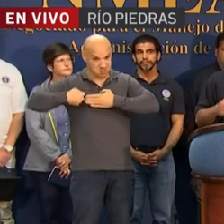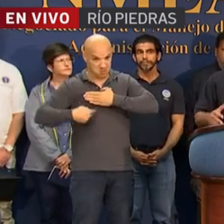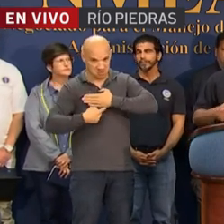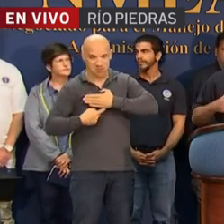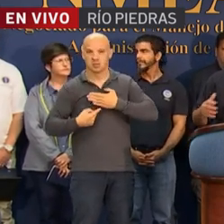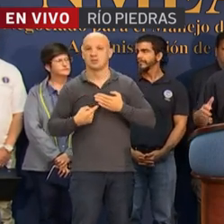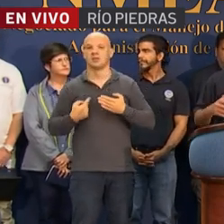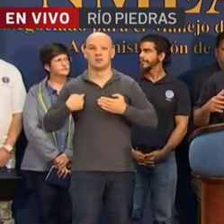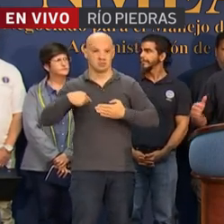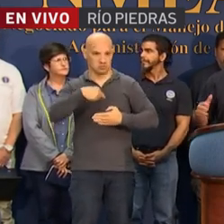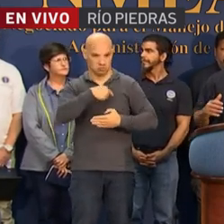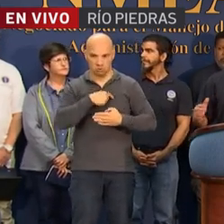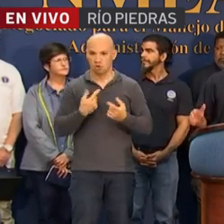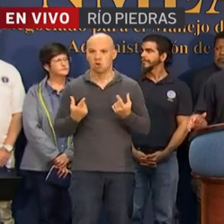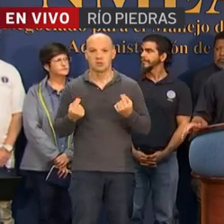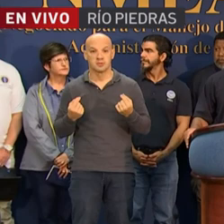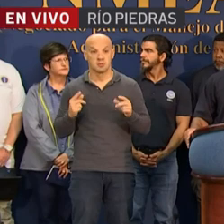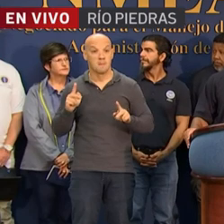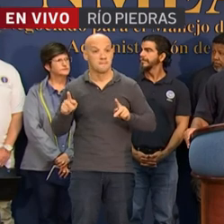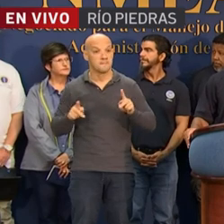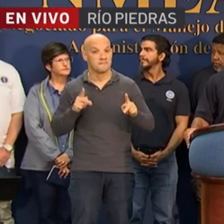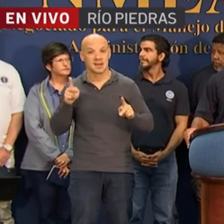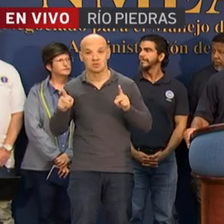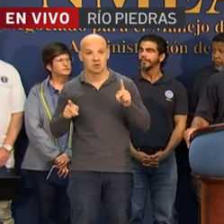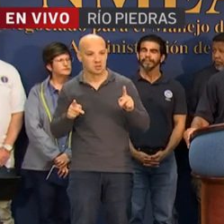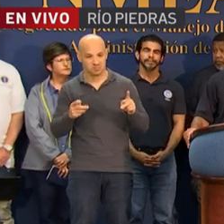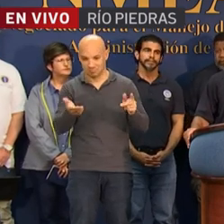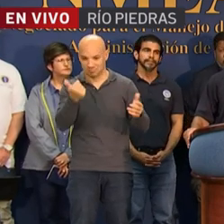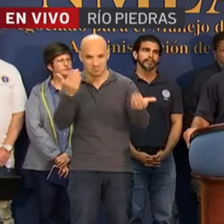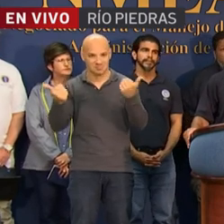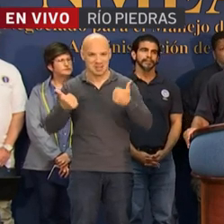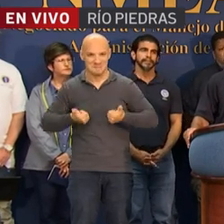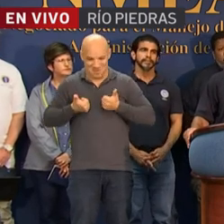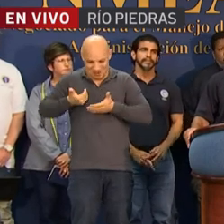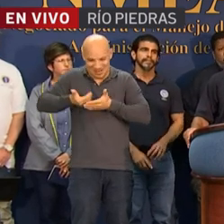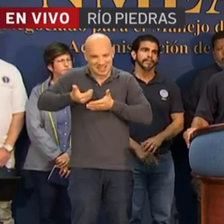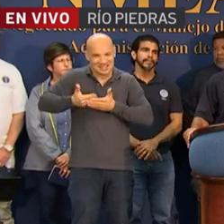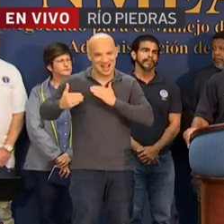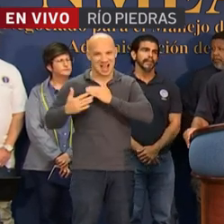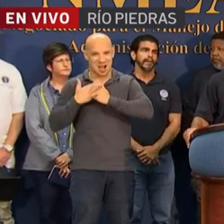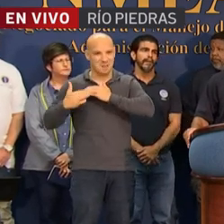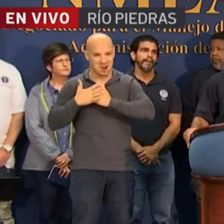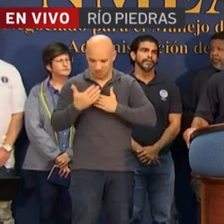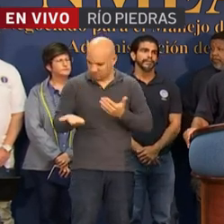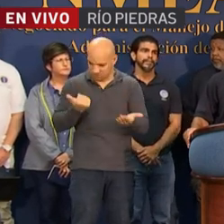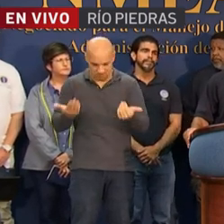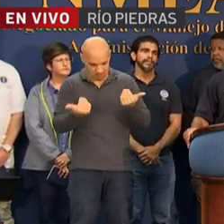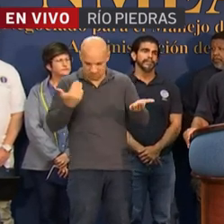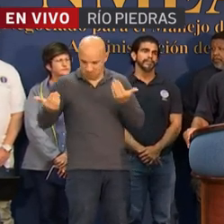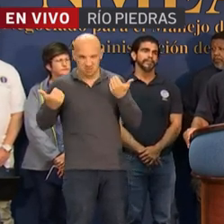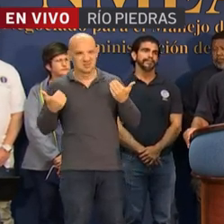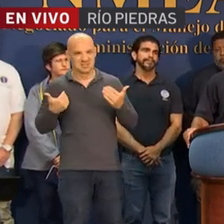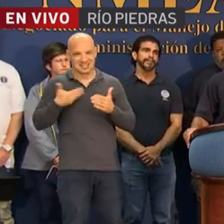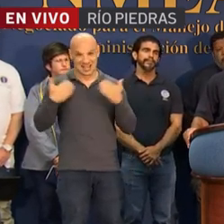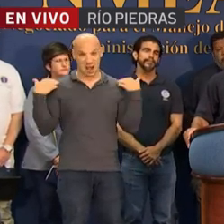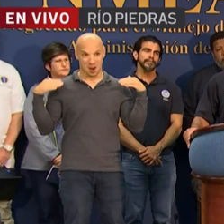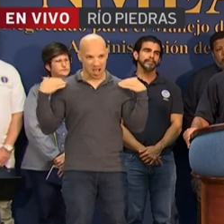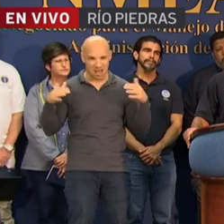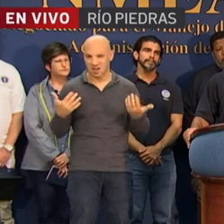CUAMO. EN ARIAS MONTAÑOSAS ES